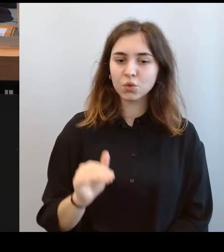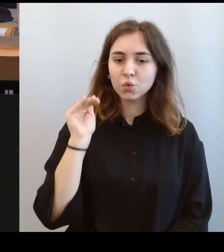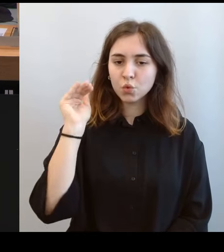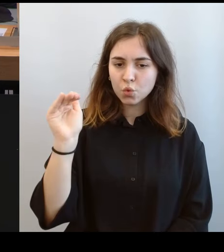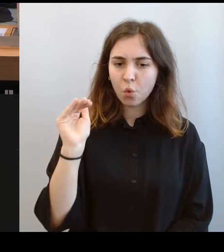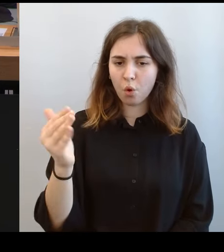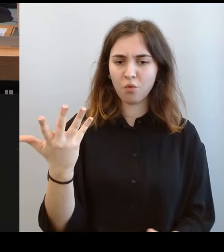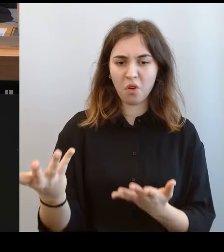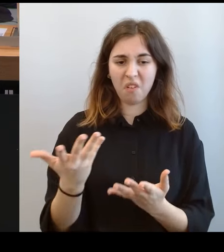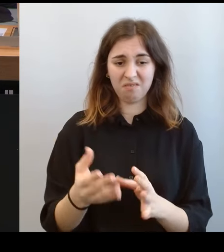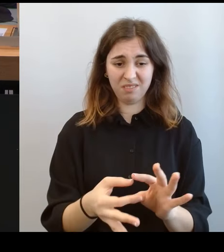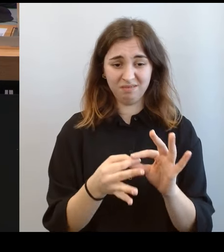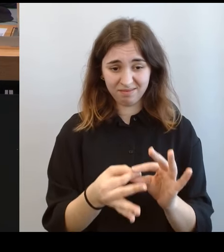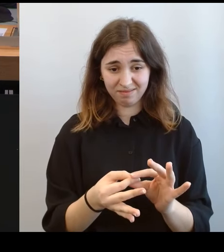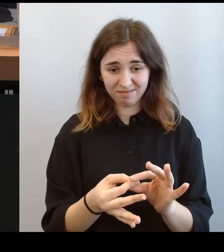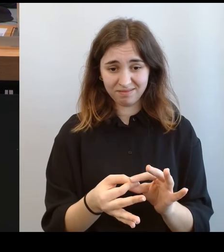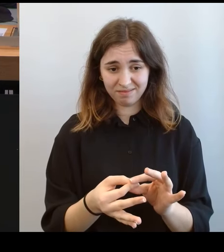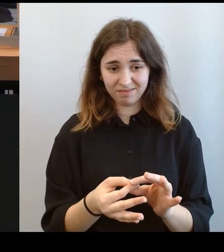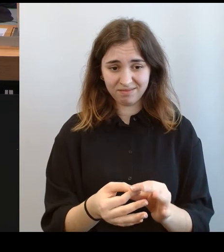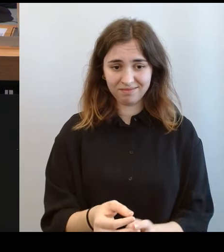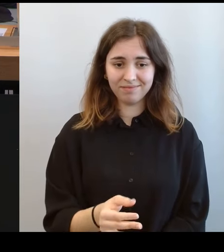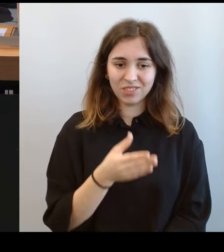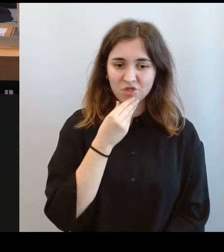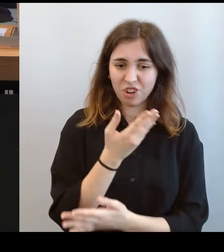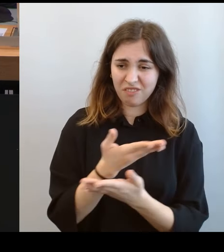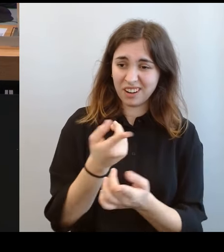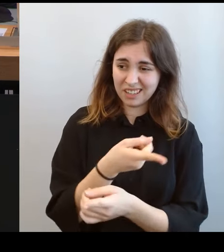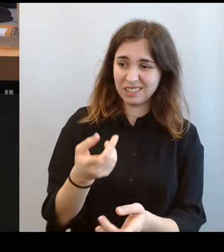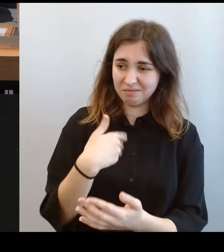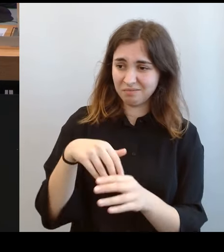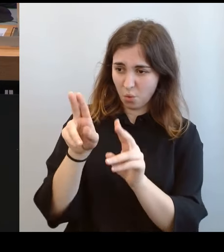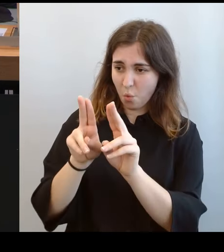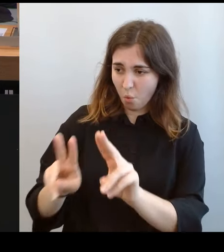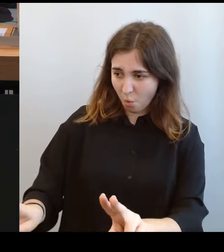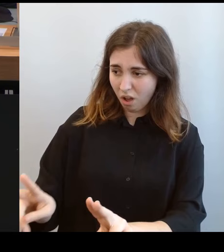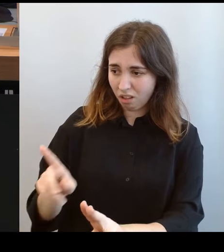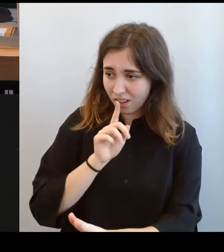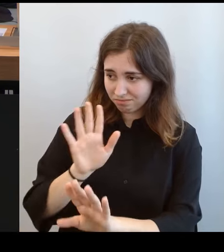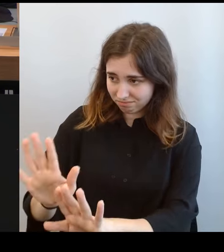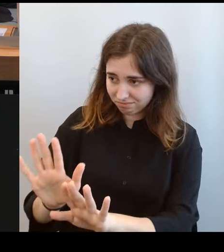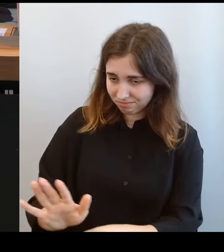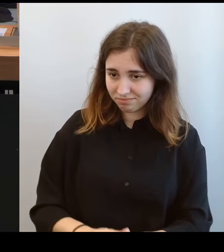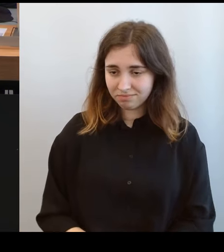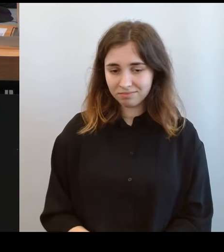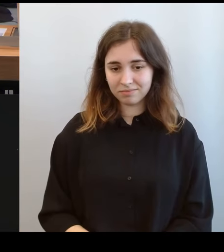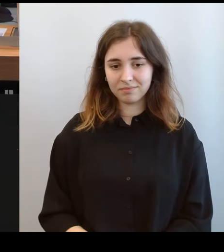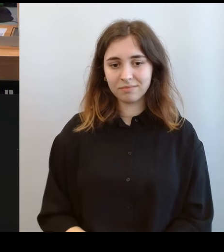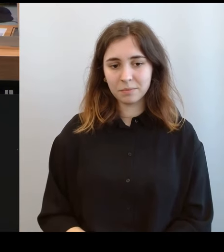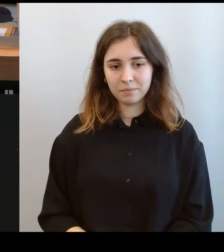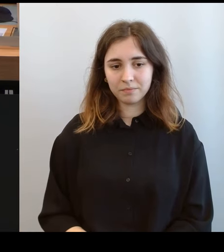Es wäre schön, wenn die anderen auch etwas leiser wären. Herzlichen Dank. Das ist nicht mehr davon abhängen soll, in welcher Krankenkasse man